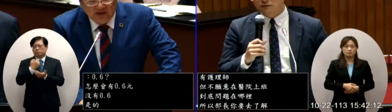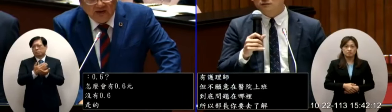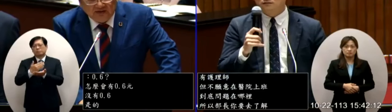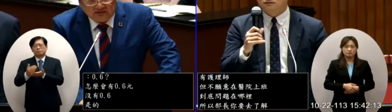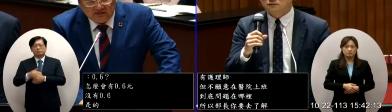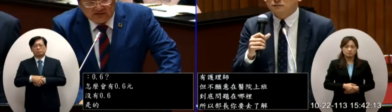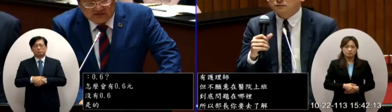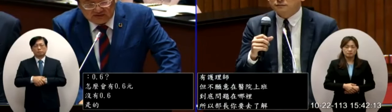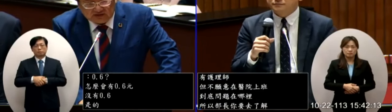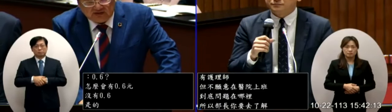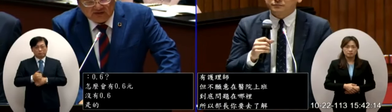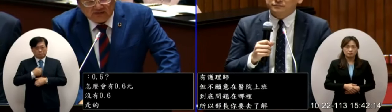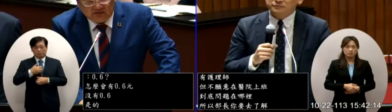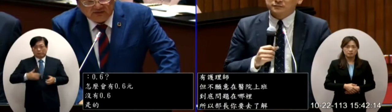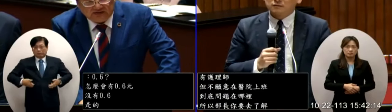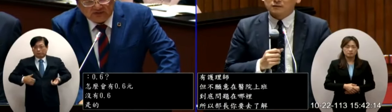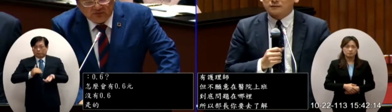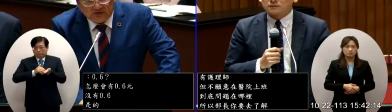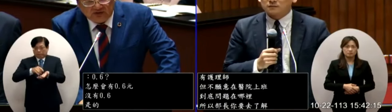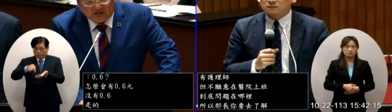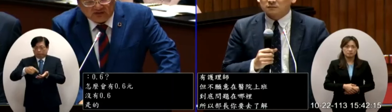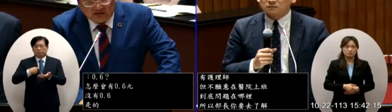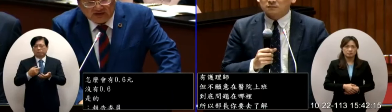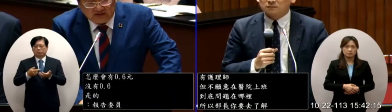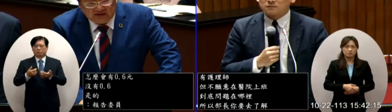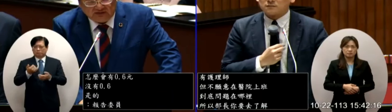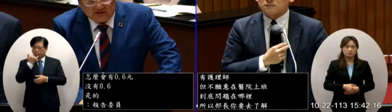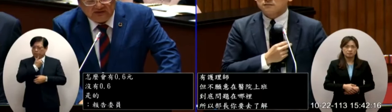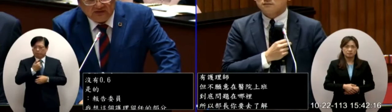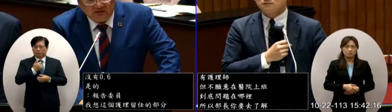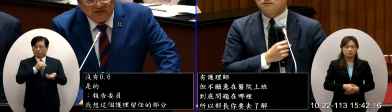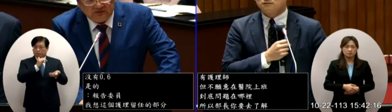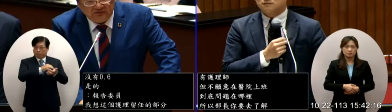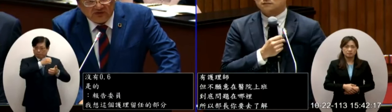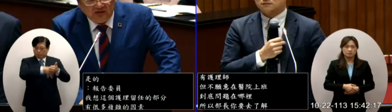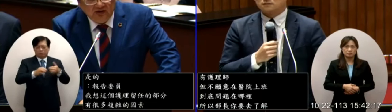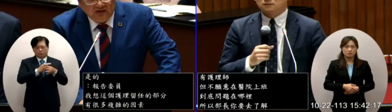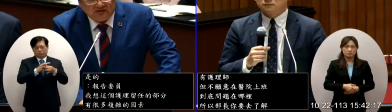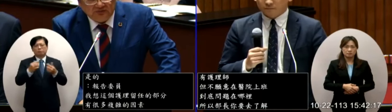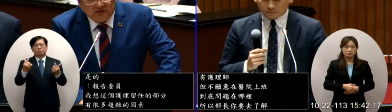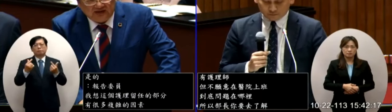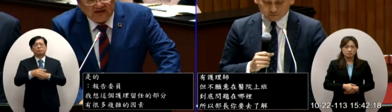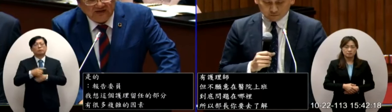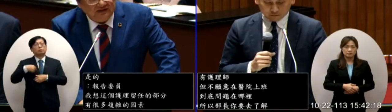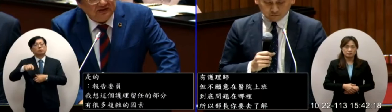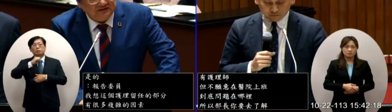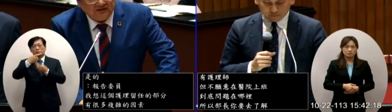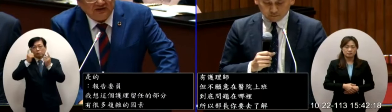那至於急診的壅塞這個部分 可能跟醫療體系也有關係 譬如說 你去問台大醫院的院長